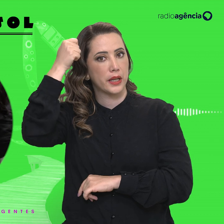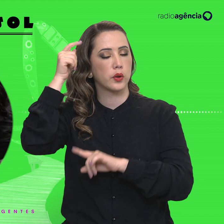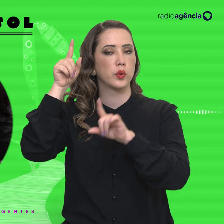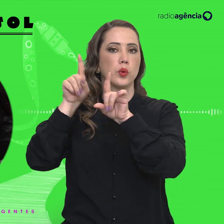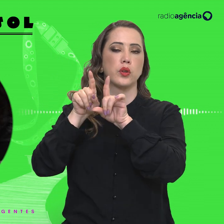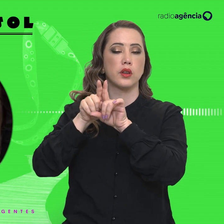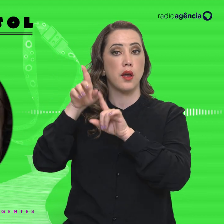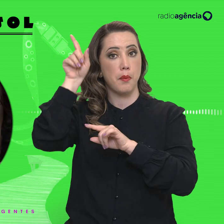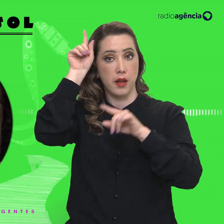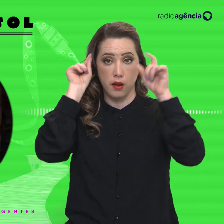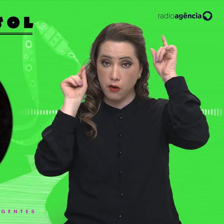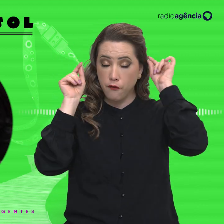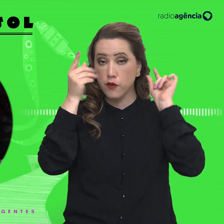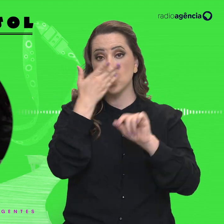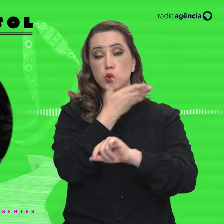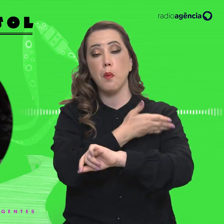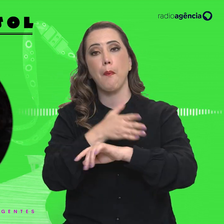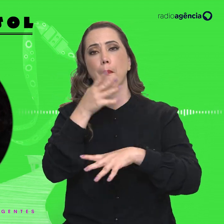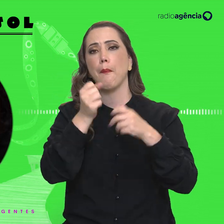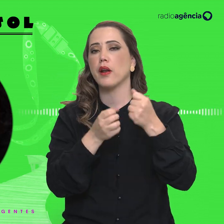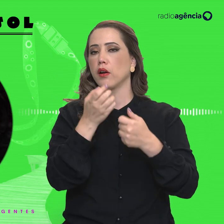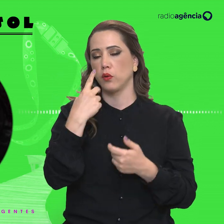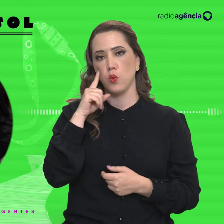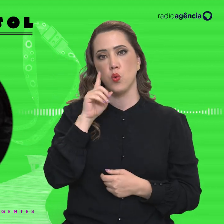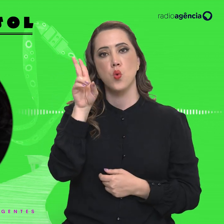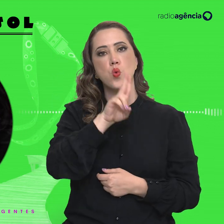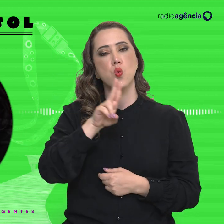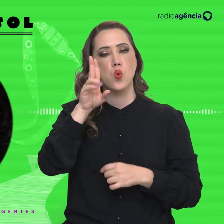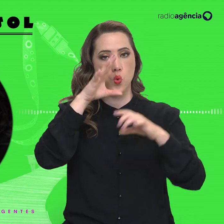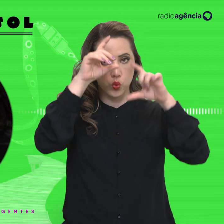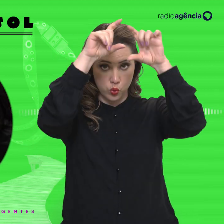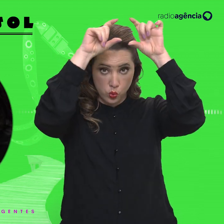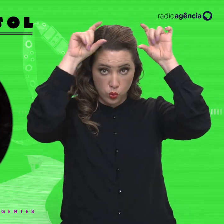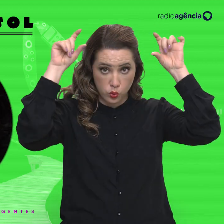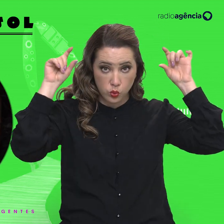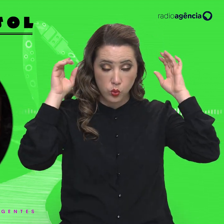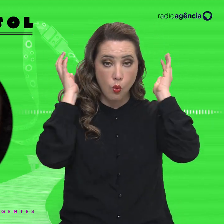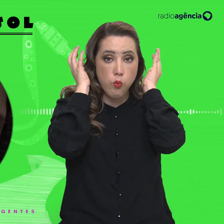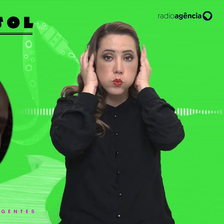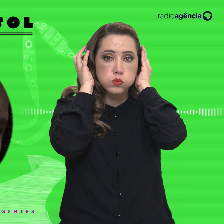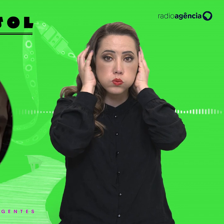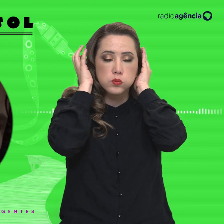Uso um fone circumaural, que é como se chama esses “headfones” que cobrem as orelhas.